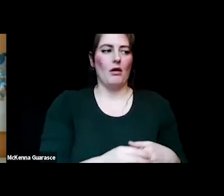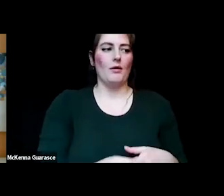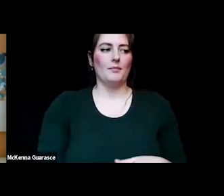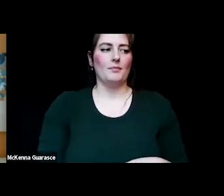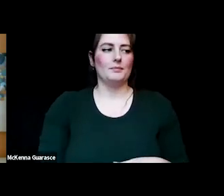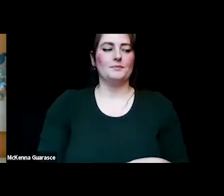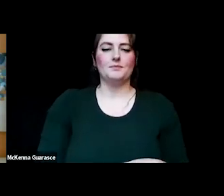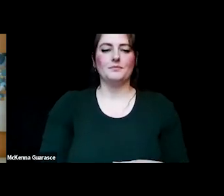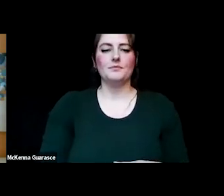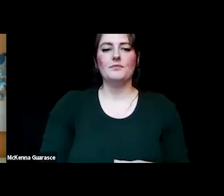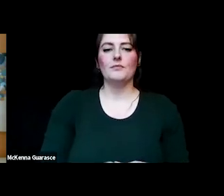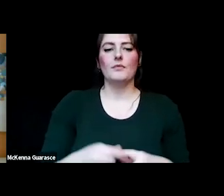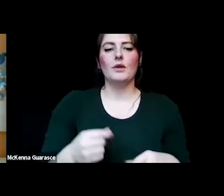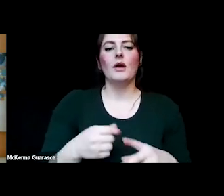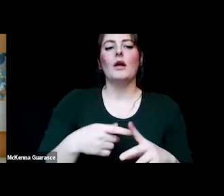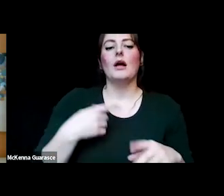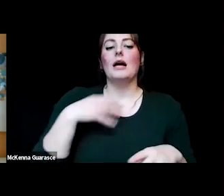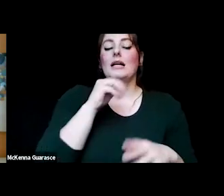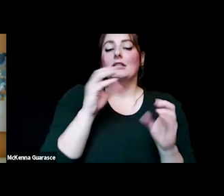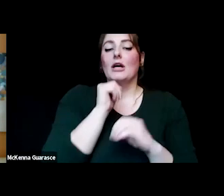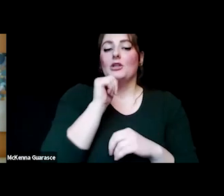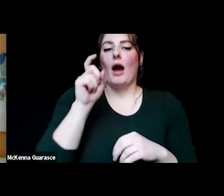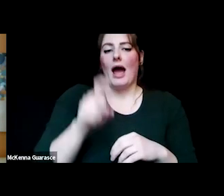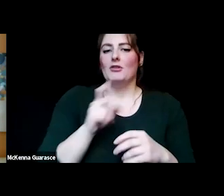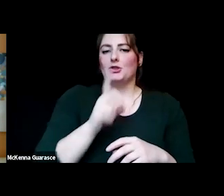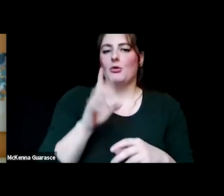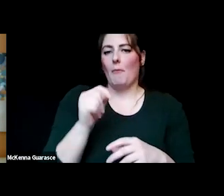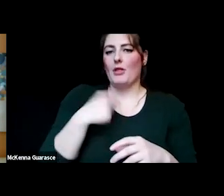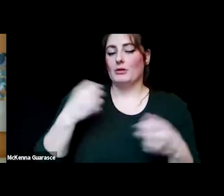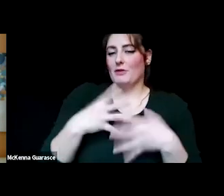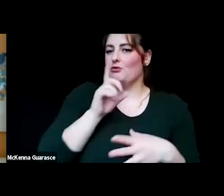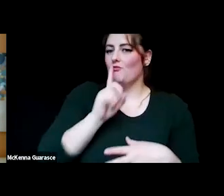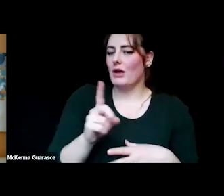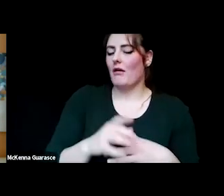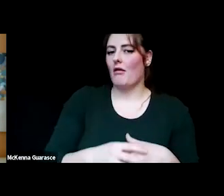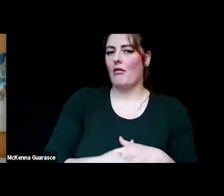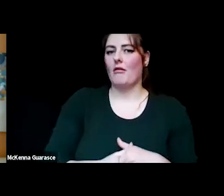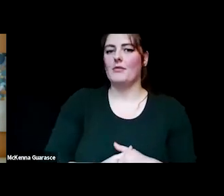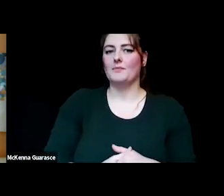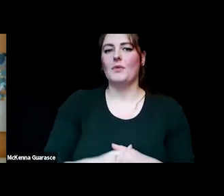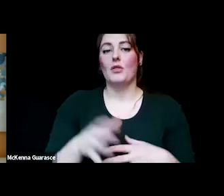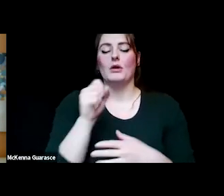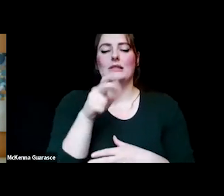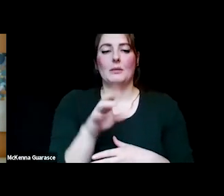Esos miedos no tienen que ser ciertos. Pero estos miedos son reales y están presentes. Aunque el abuso de sustancias puede ser causado